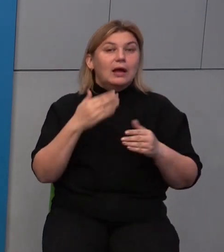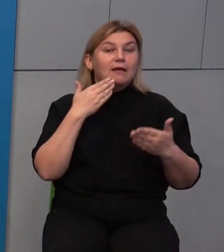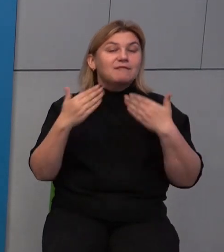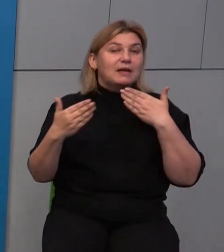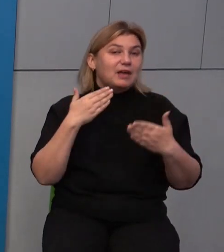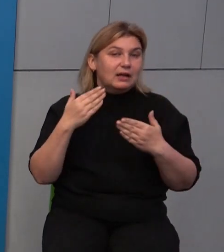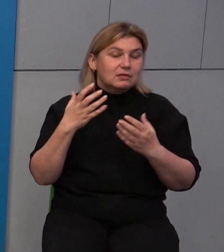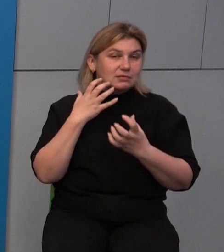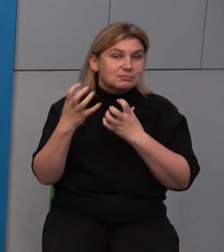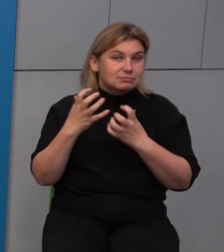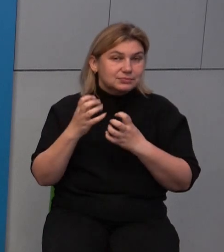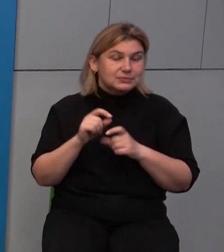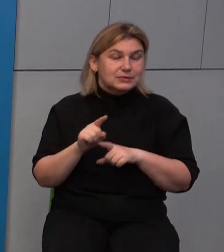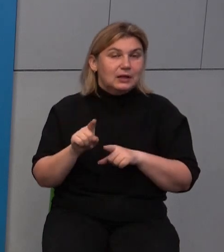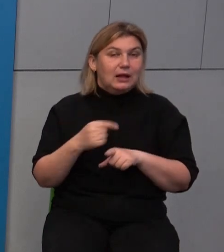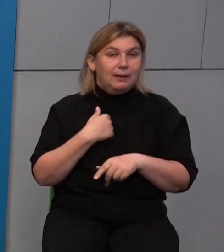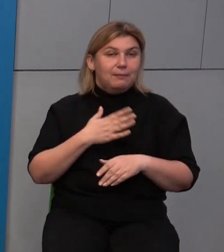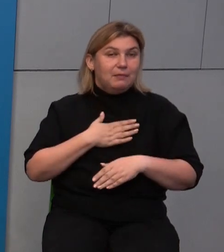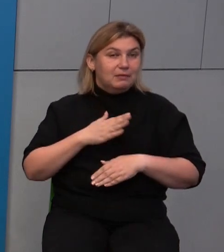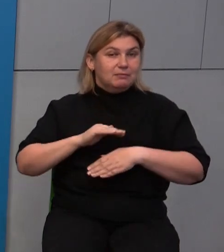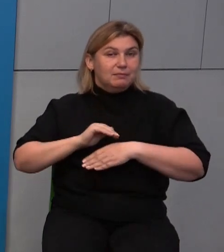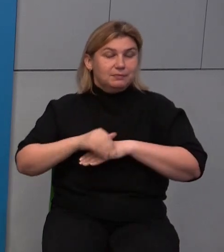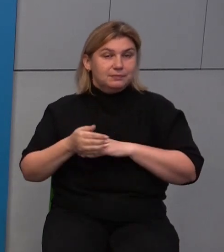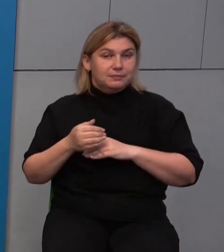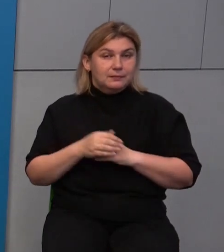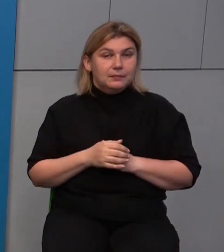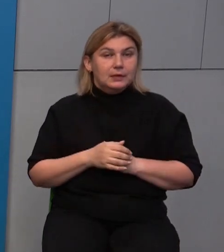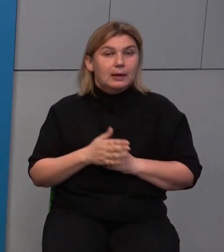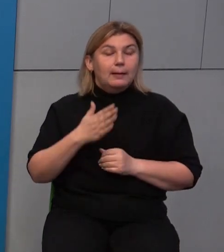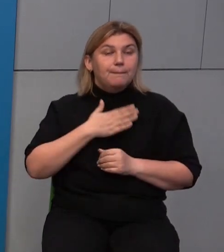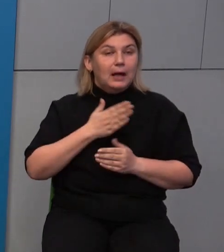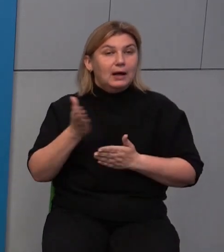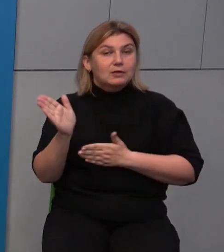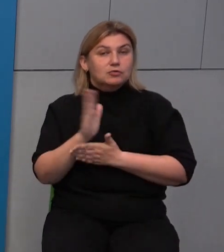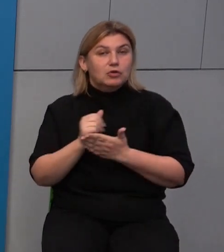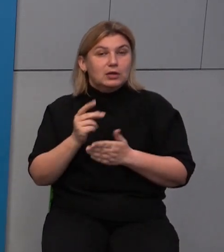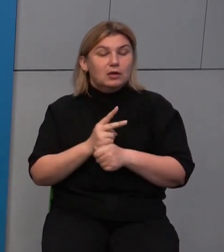Ja miałam też to szczęście, że miałam dostęp do części wywiadów,